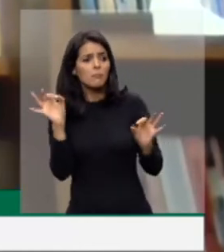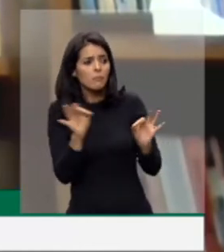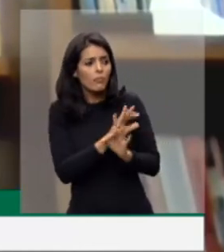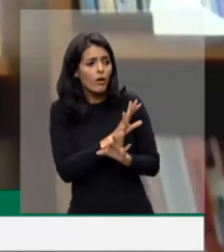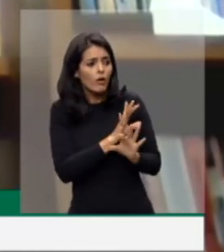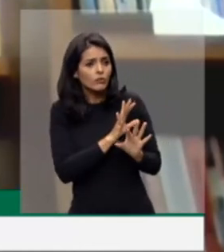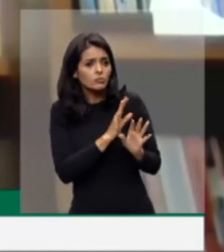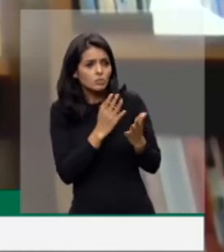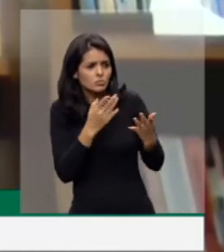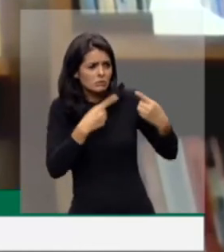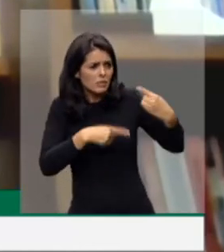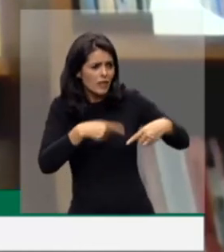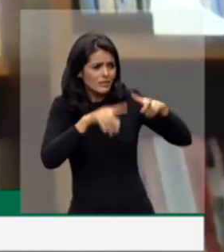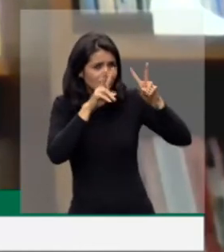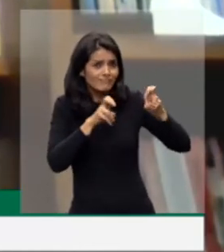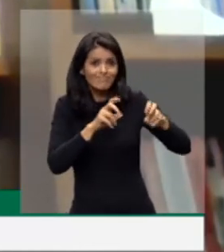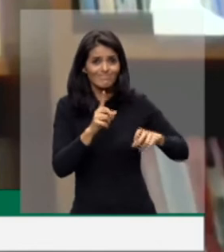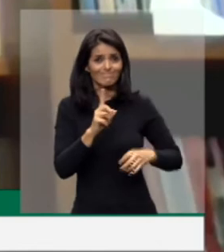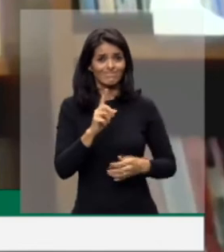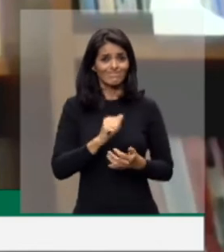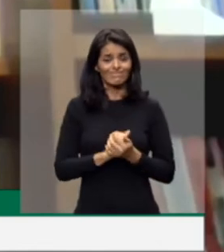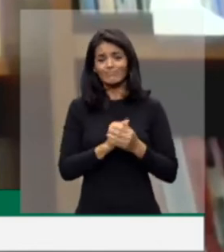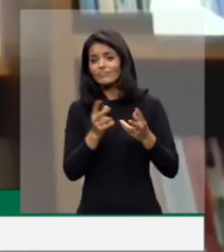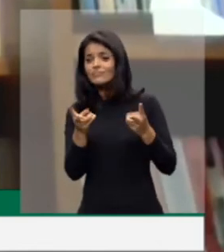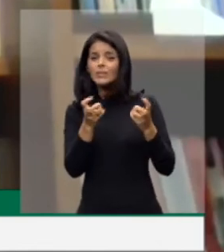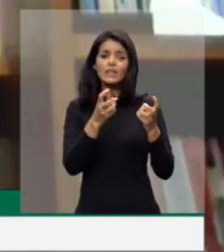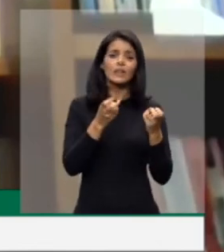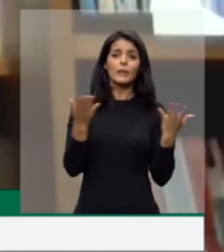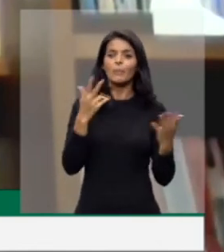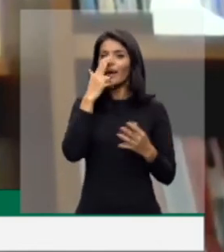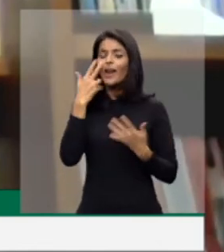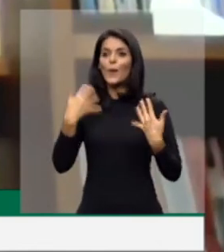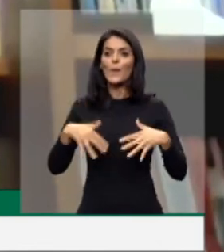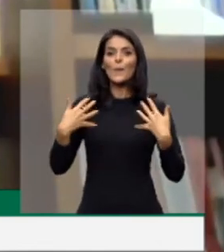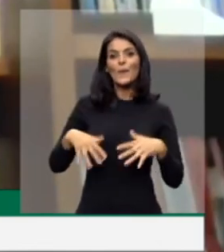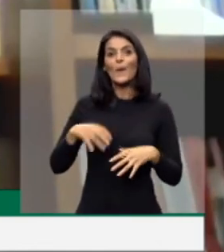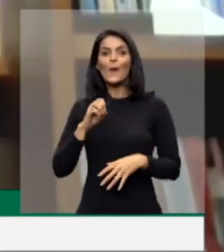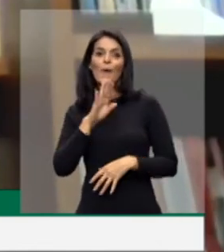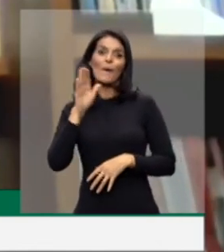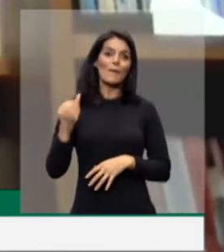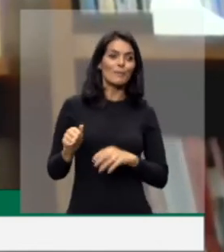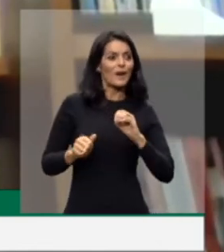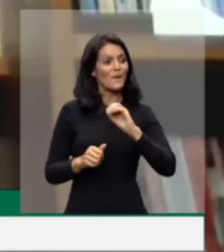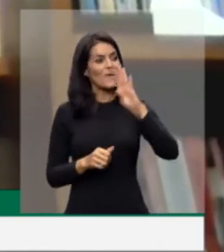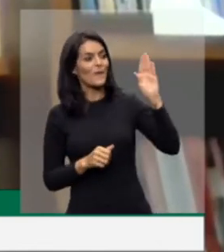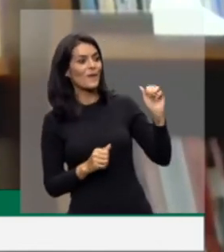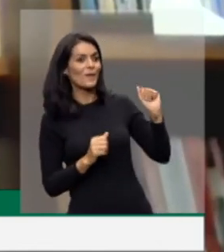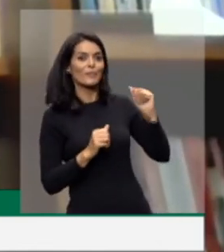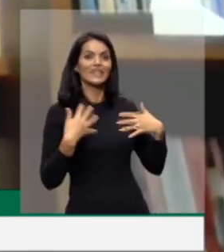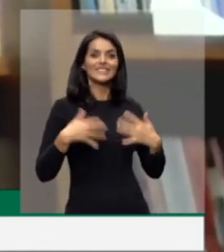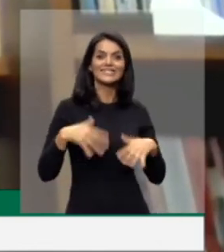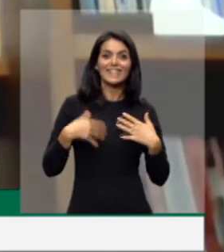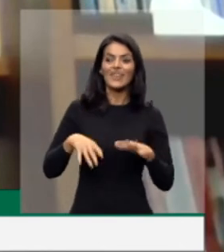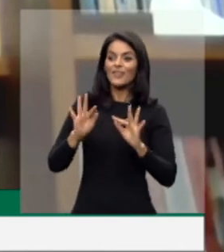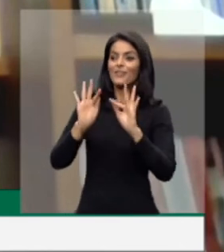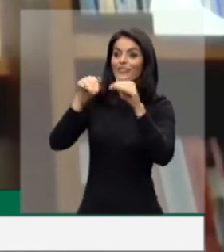ESTÁ AÍ, -- [DEPUTADO]: A DISCUSSÃO QUE NÓS ESTAMOS TRAVANDO MOSTRA QUE O PLENÁRIO NÃO ESTÁ PREPARADO PARA DEBATER A MATÉRIA,